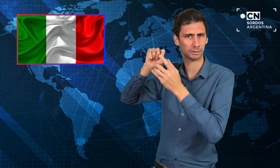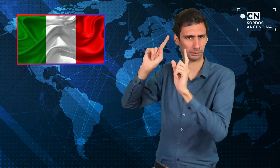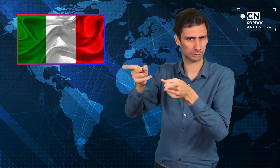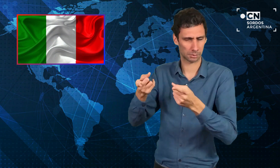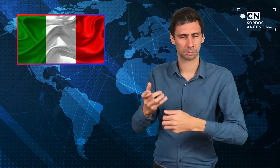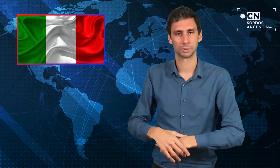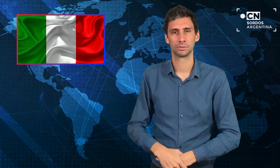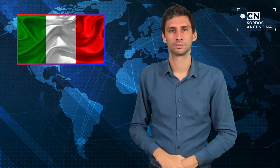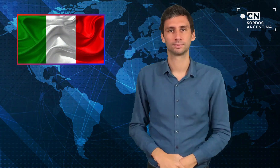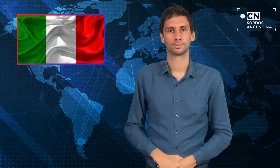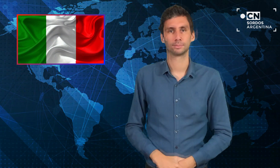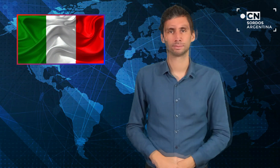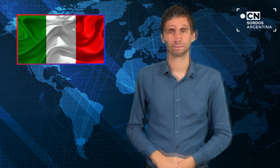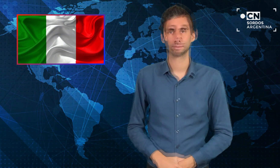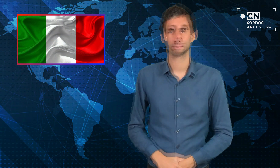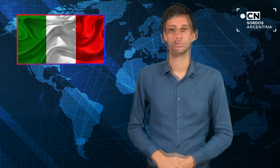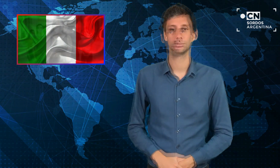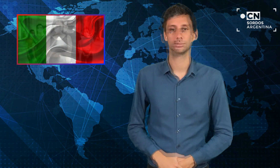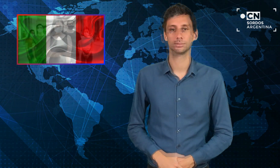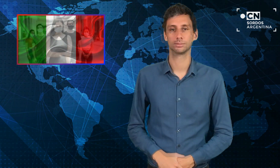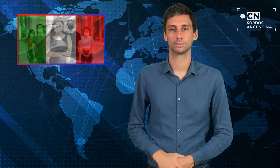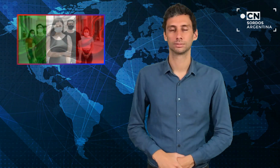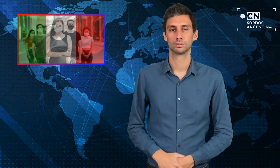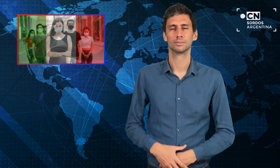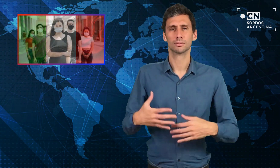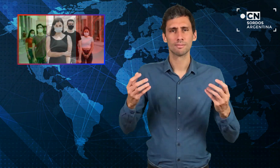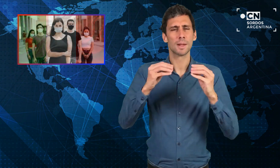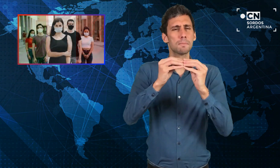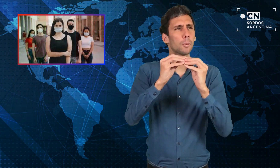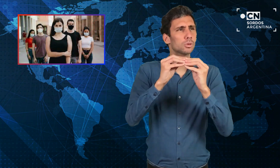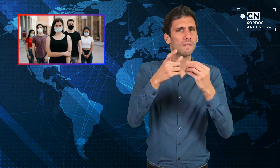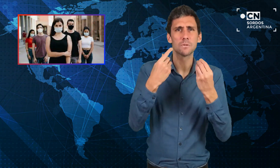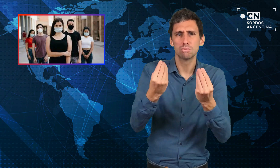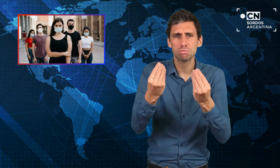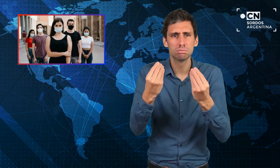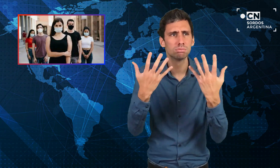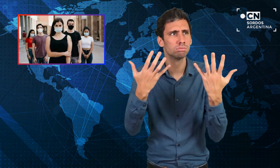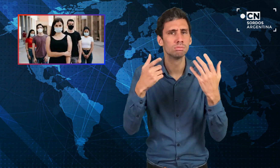destinos preferidos. ¿Los motivos?